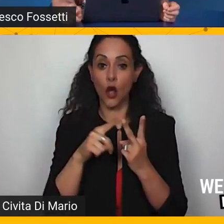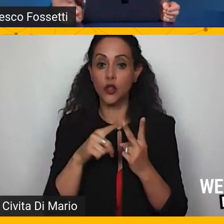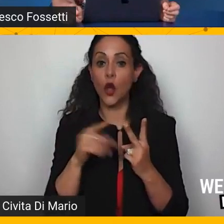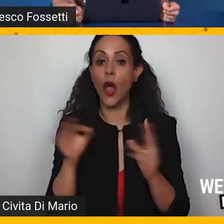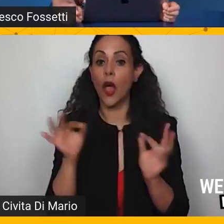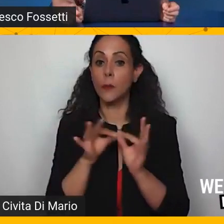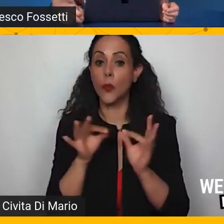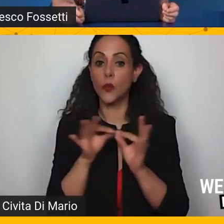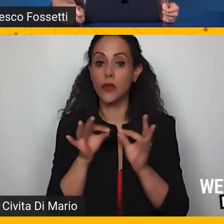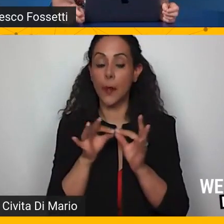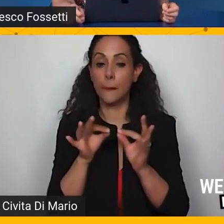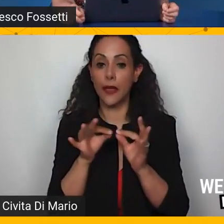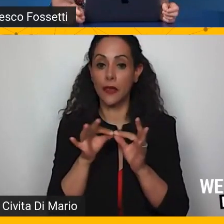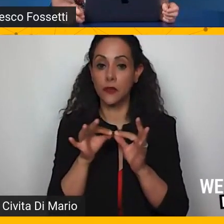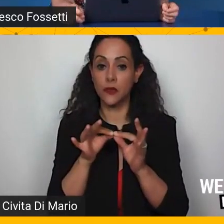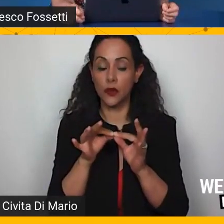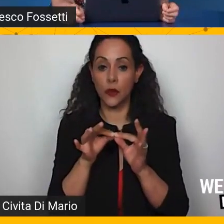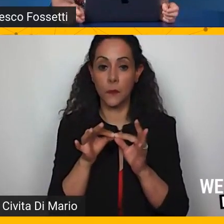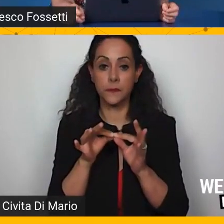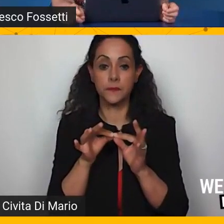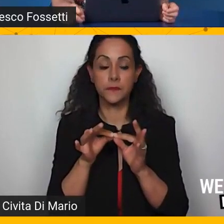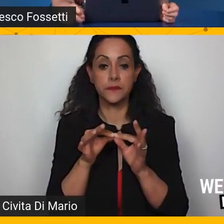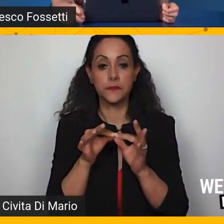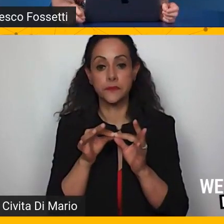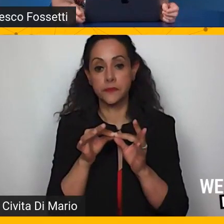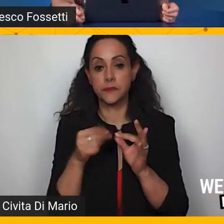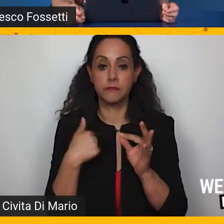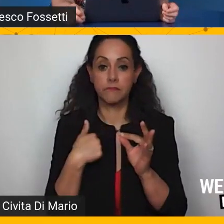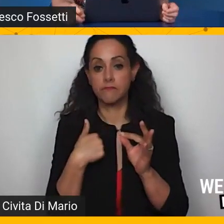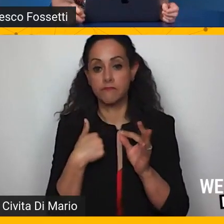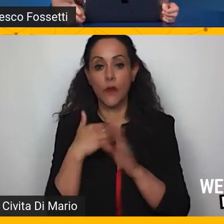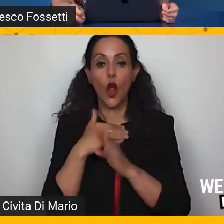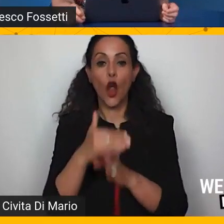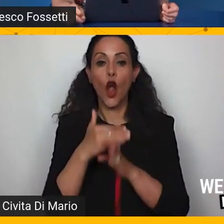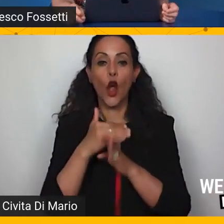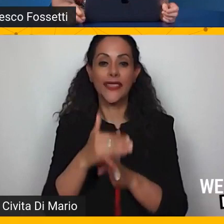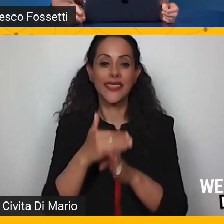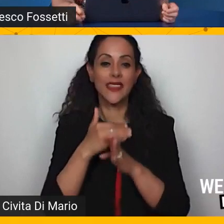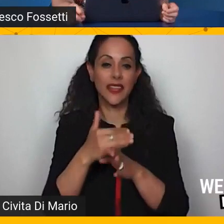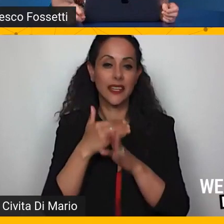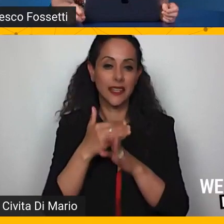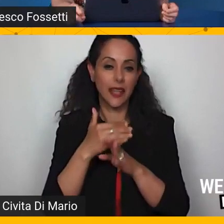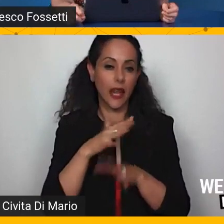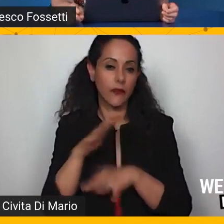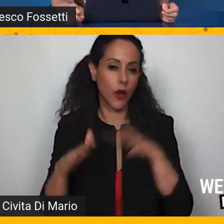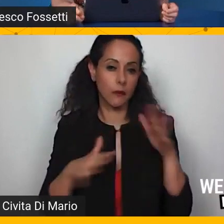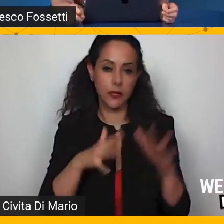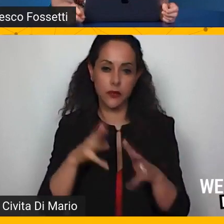è stato ehm sulla tendenza che a volte noi abbiamo di